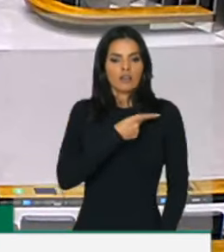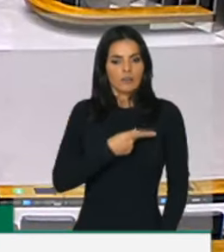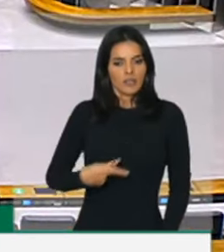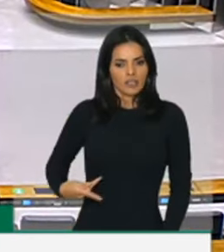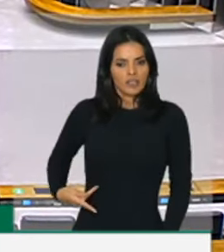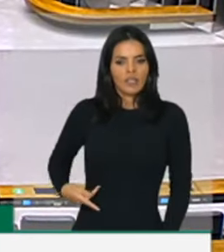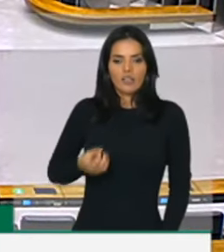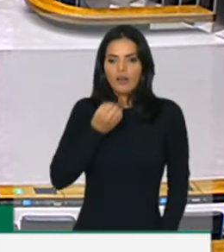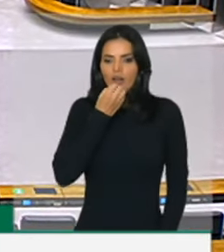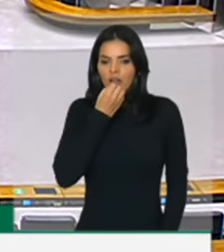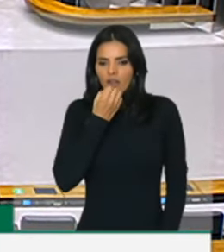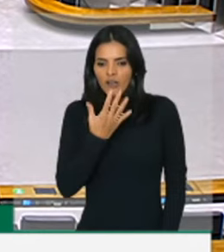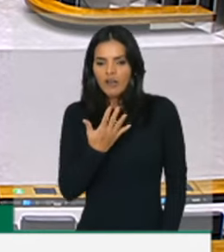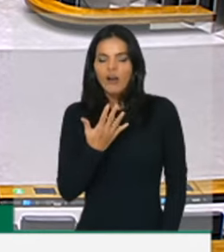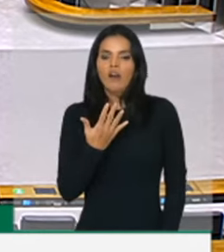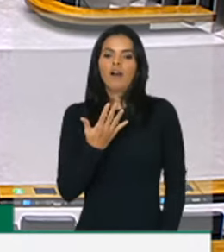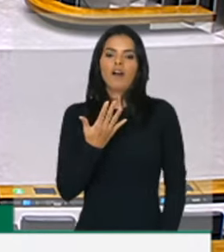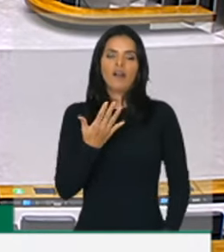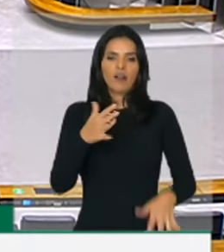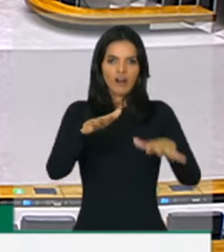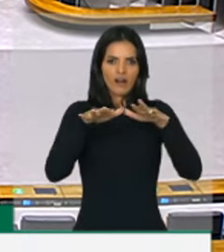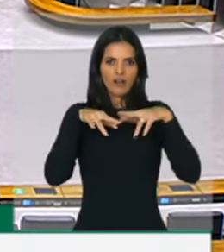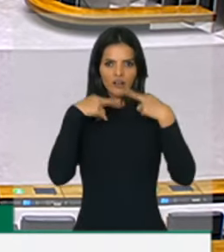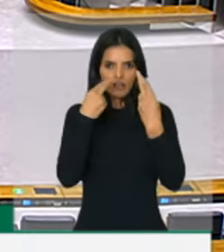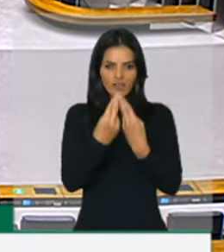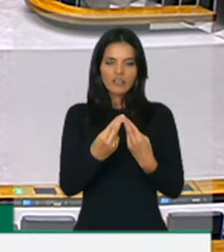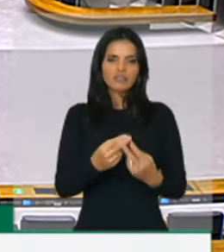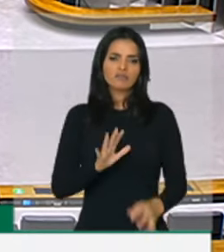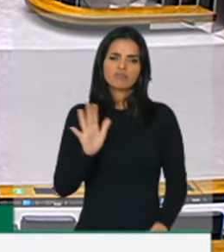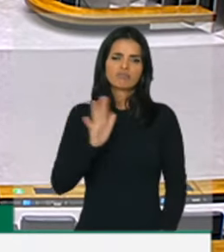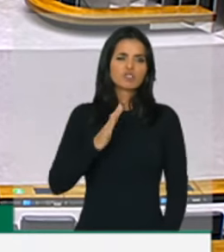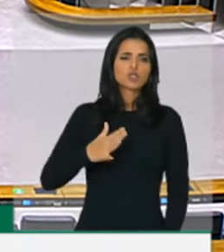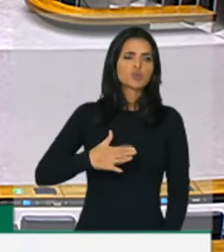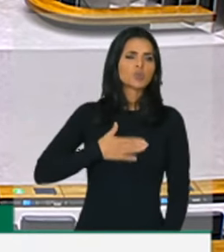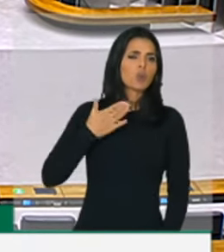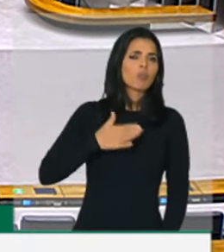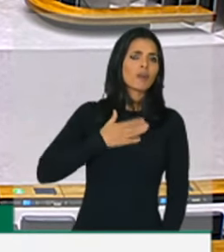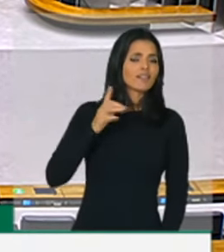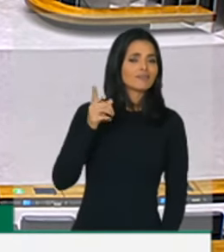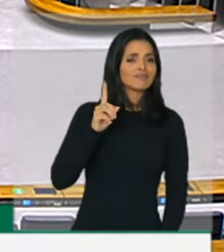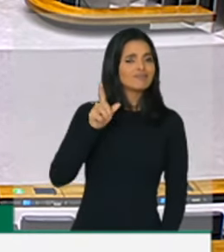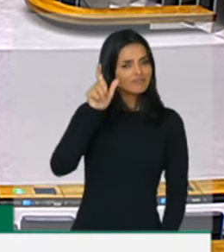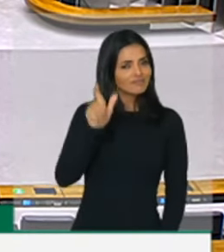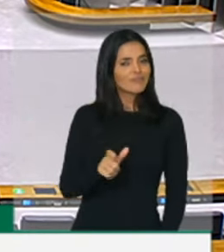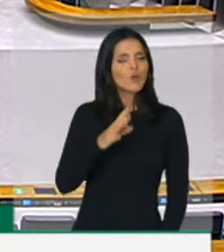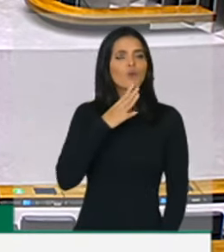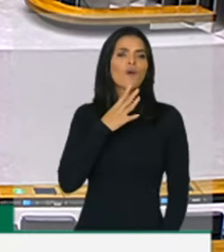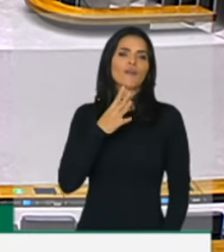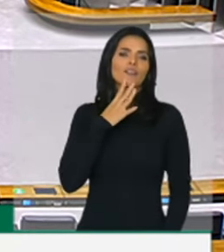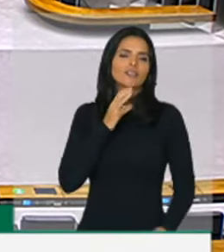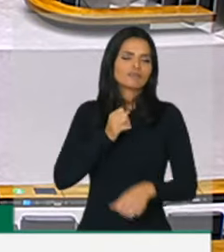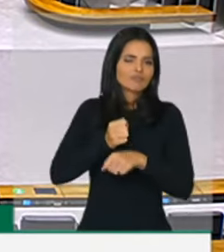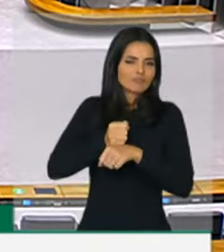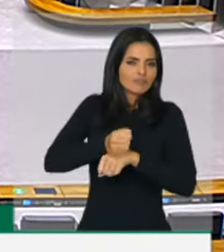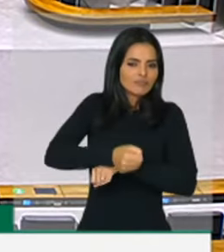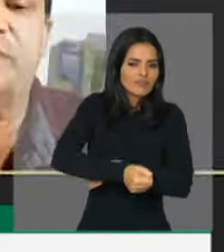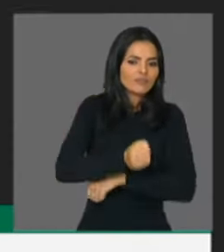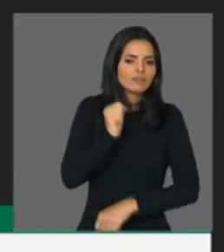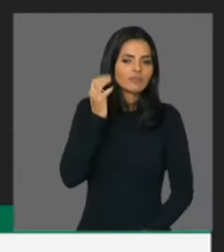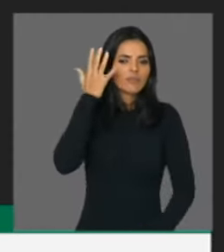PARA MIM NÃO É SURPRESA, PORQUE CONHEÇO A SUA DEDICAÇÃO, A SUA COMPETÊ NCIA. EU TENHO ESTADO UM POUCO AUSENTE DOS DEBATES EM